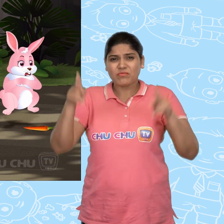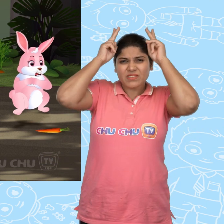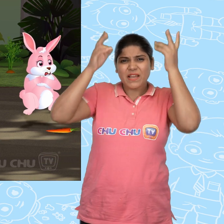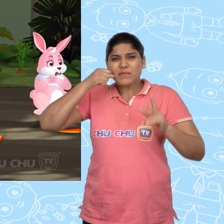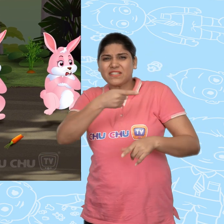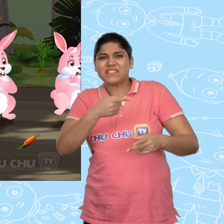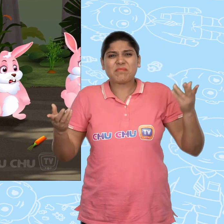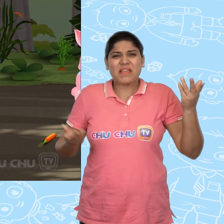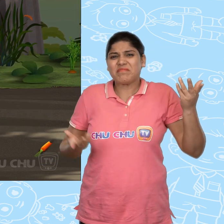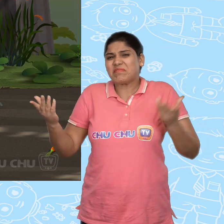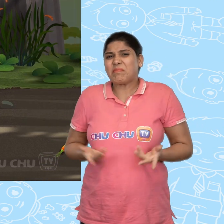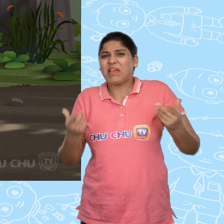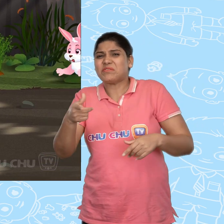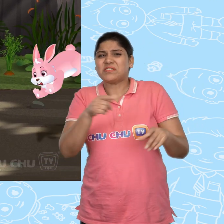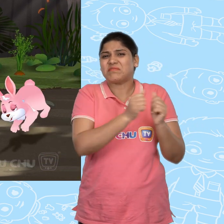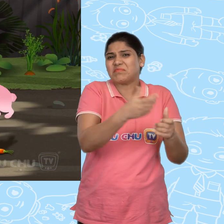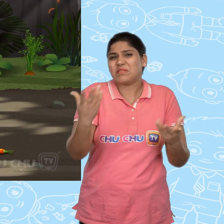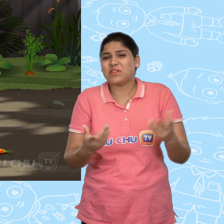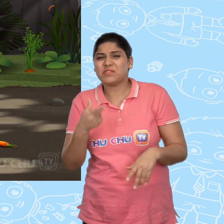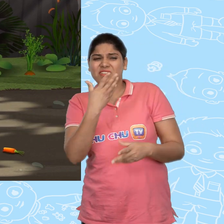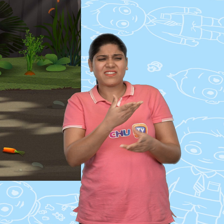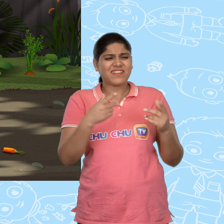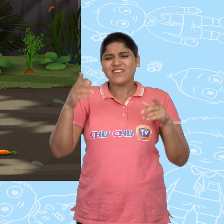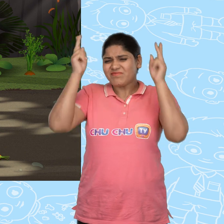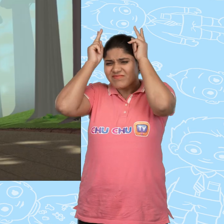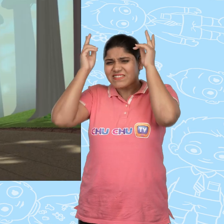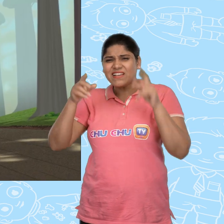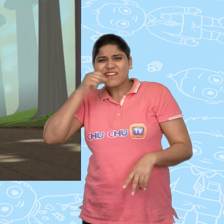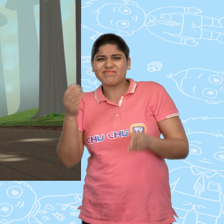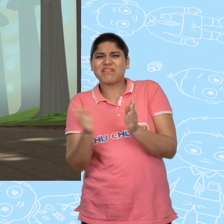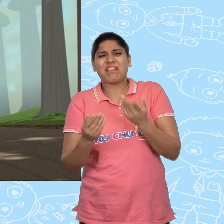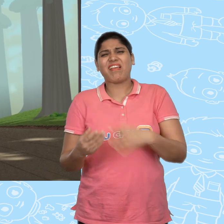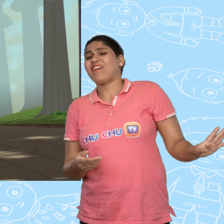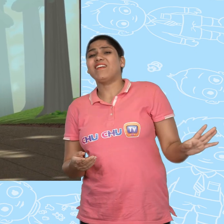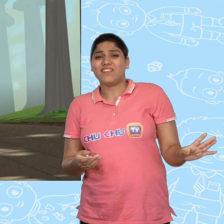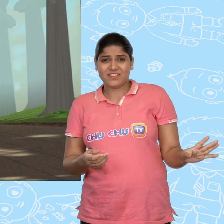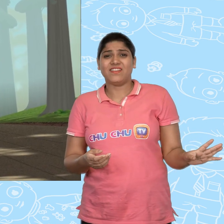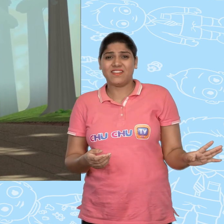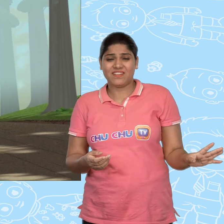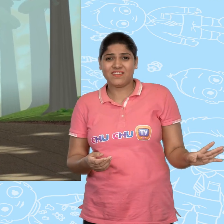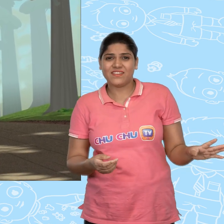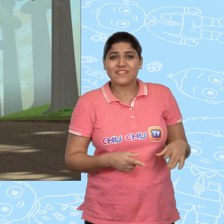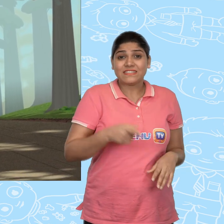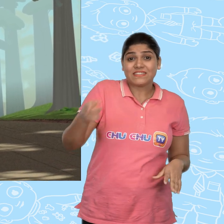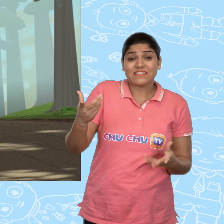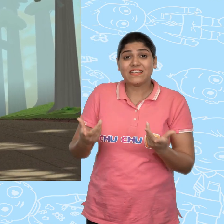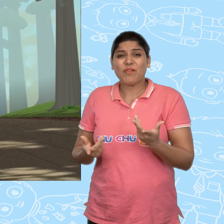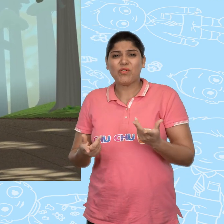उसके लगता था इतने छोटे खरगोश उसका क्या बिगाड़ेंगे, इसलिए वो जंगल में लापरवाही से चलता